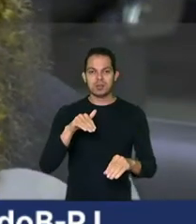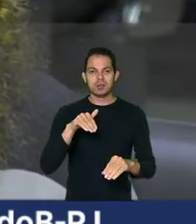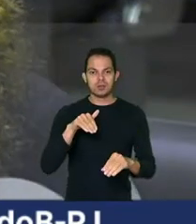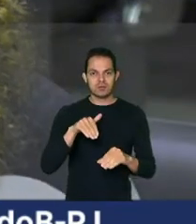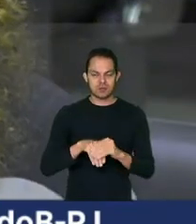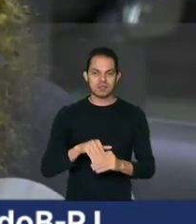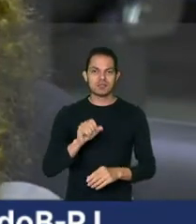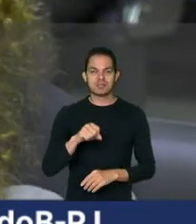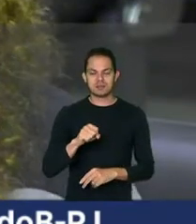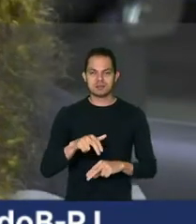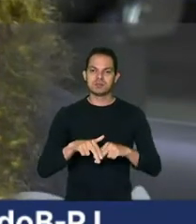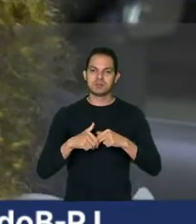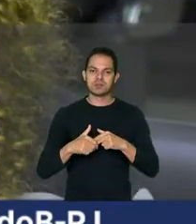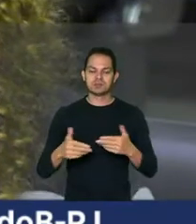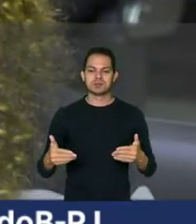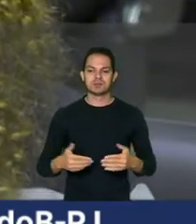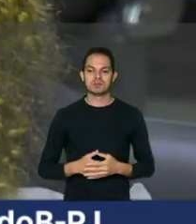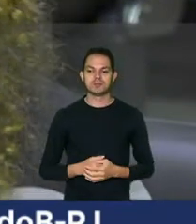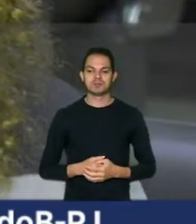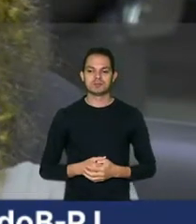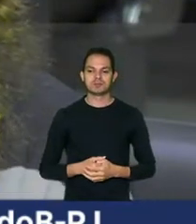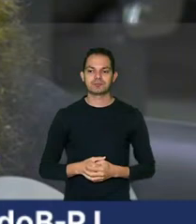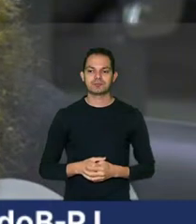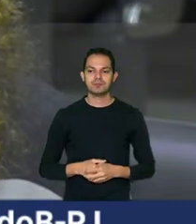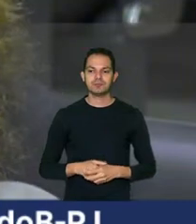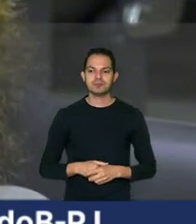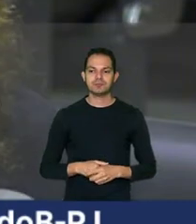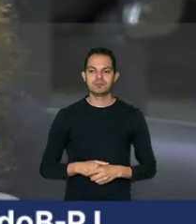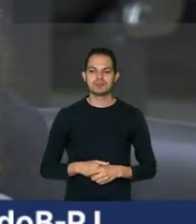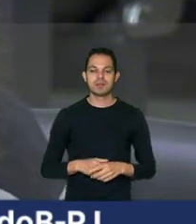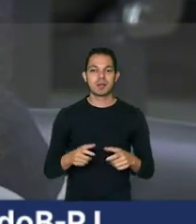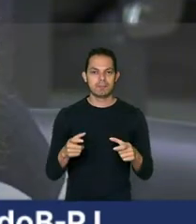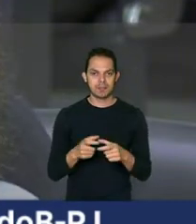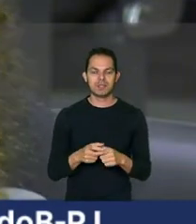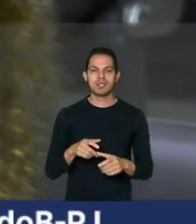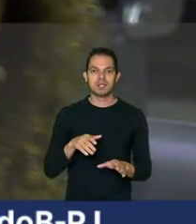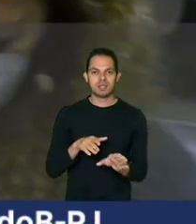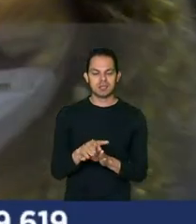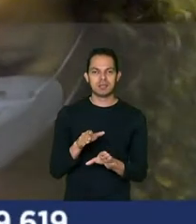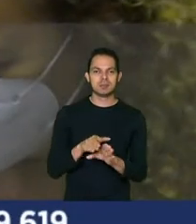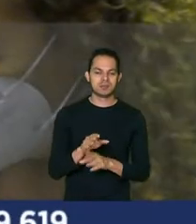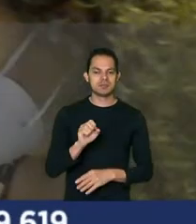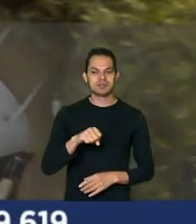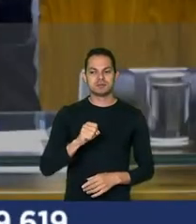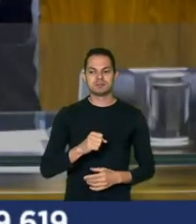POPULAÇÕES TRADICIONAIS NOS LEVAM A ENCAMINHAR FAVORAVELMENTE A EMENDA APRESENTADA PELO PARTIDO DOS TRABALHADORES. PORTANTO, A MINORIA ENCAMINHA SIM.